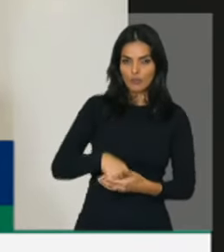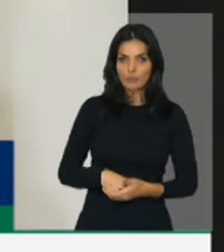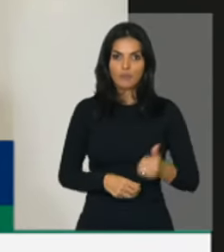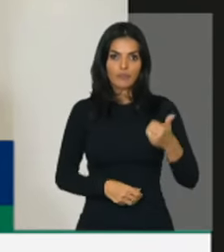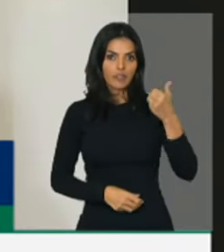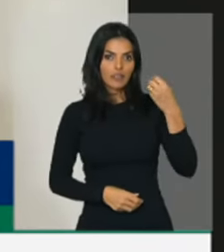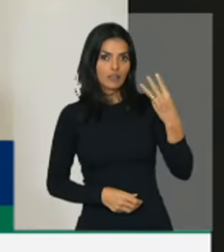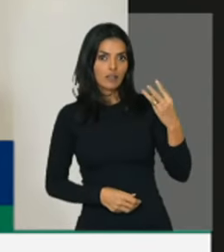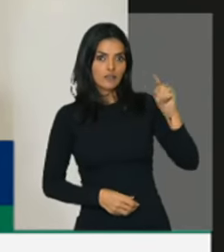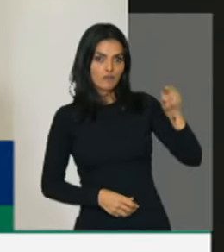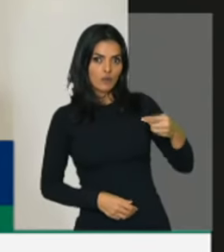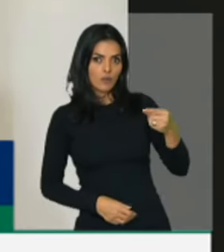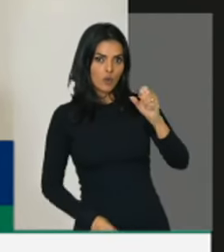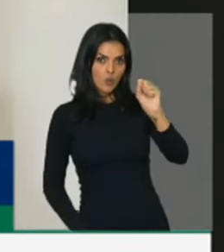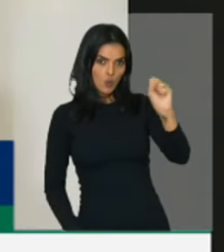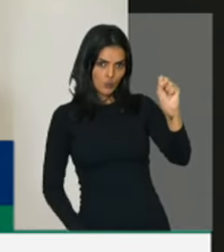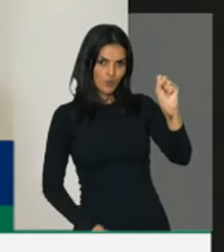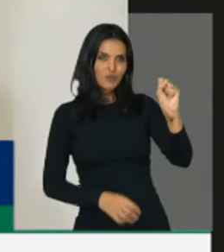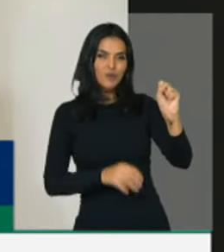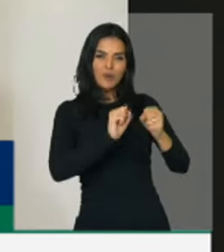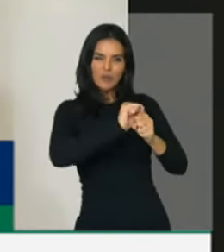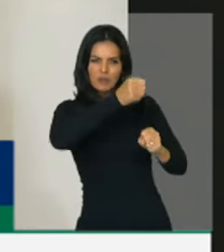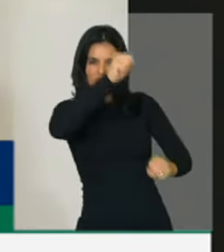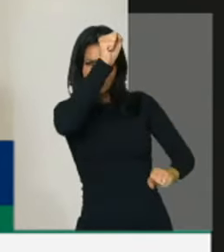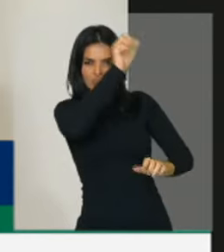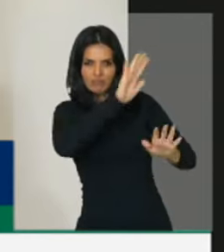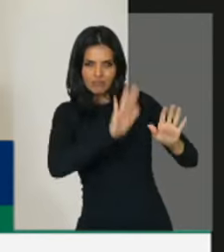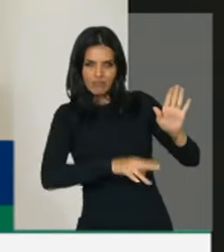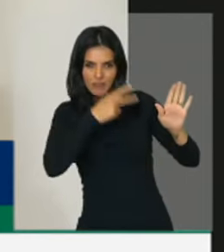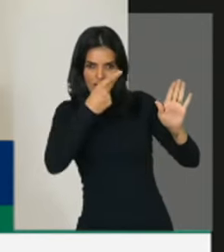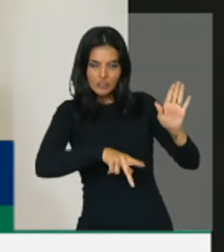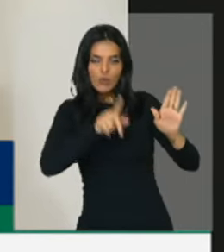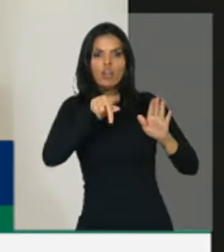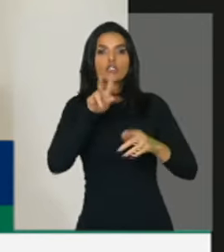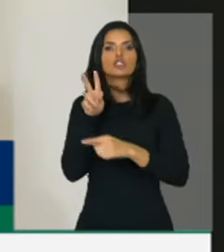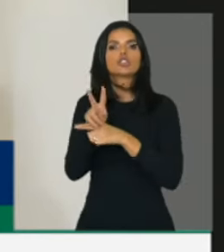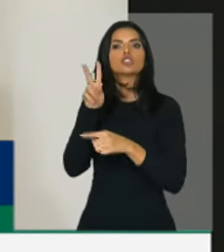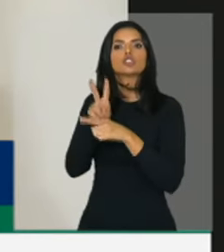CERCA DE 8% DO TERRITÓRIO BRASILEIRO É RESERVADO AOS POVOS INDÍGENAS. 13% DAS TERRAS BRASILEIRAS SÃO